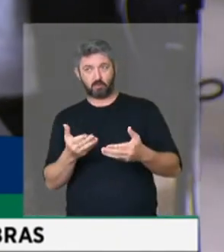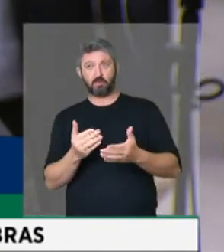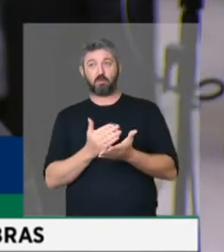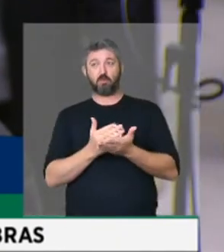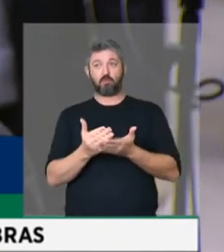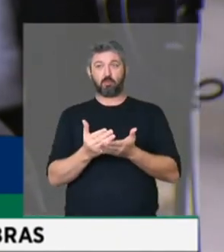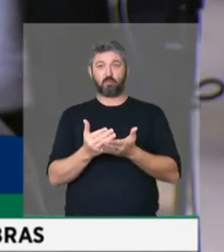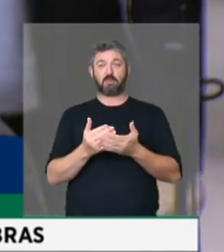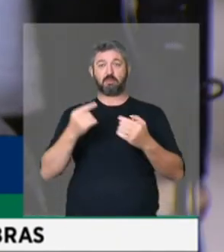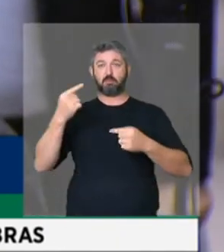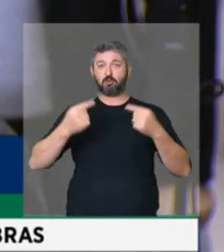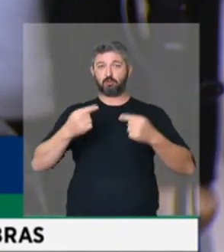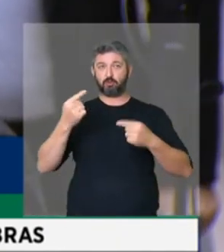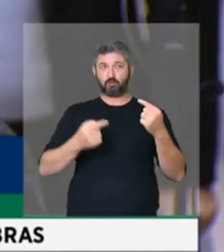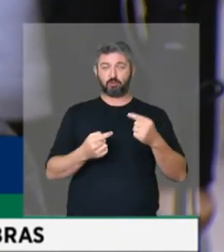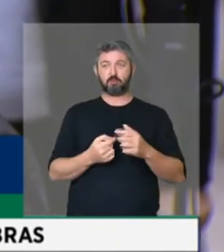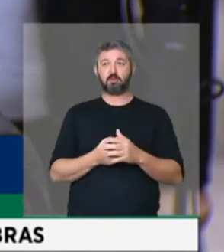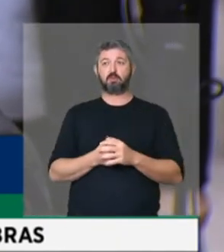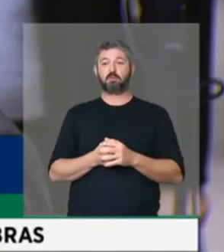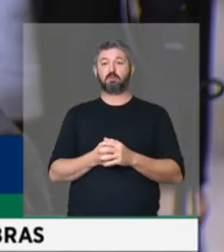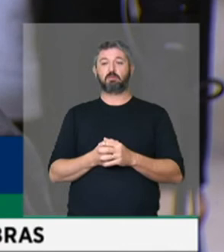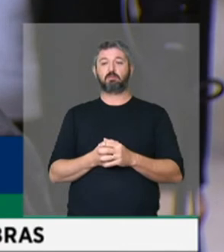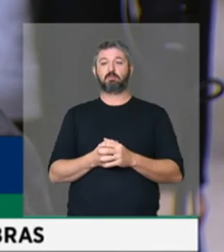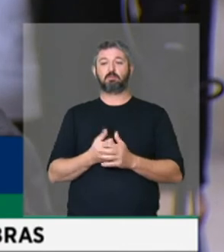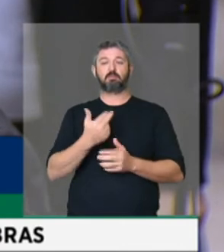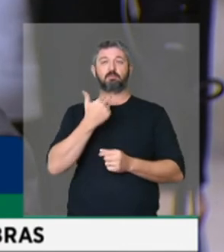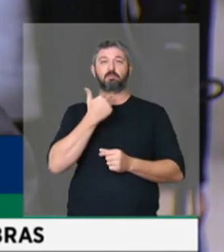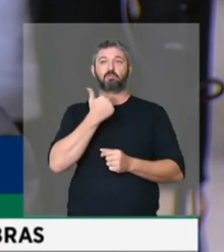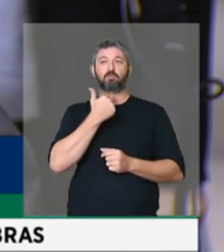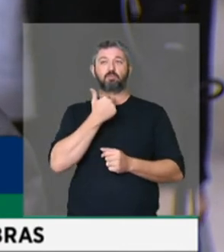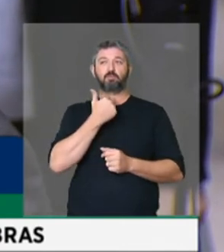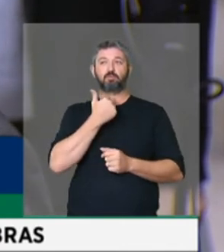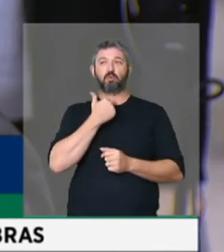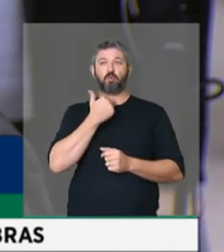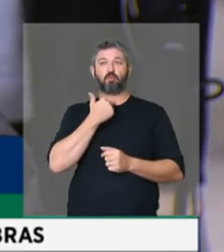ACABA DE FAZER, FOR COLOCADA EM DISCUSSÃO, A GENTE NÃO PODE DEIXAR DE QUESTIONAR, EM